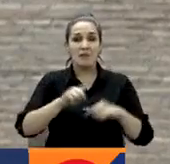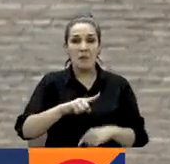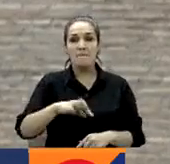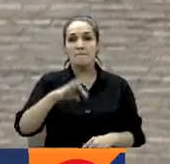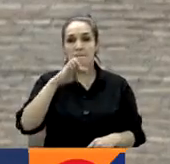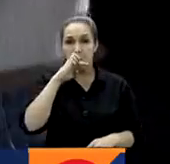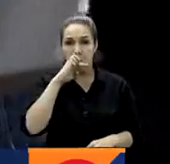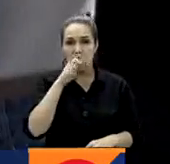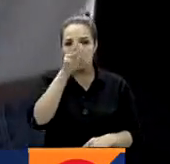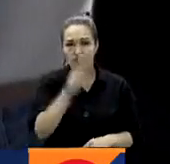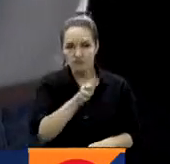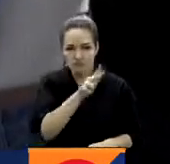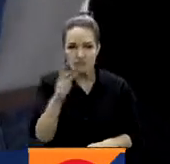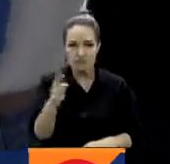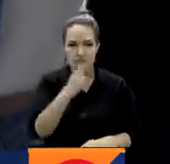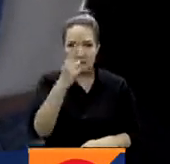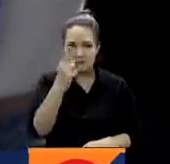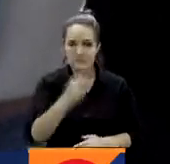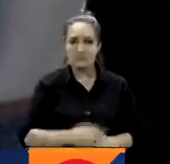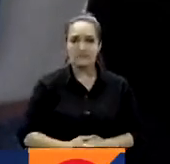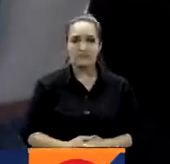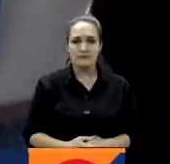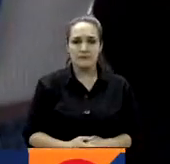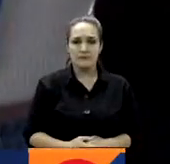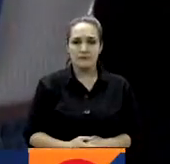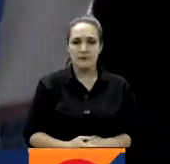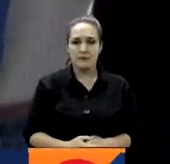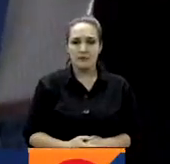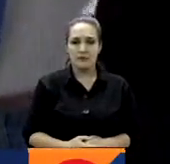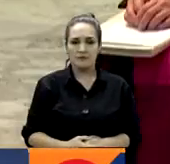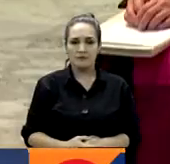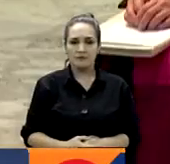CONFIRMAN Y UN OCCIDENTE ARMóNICO Y AFILADO CONTRA RUSIA,